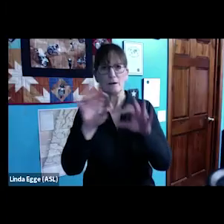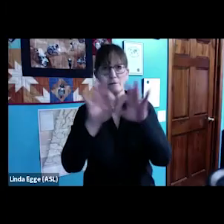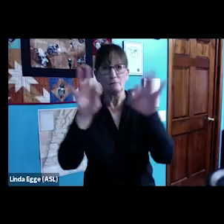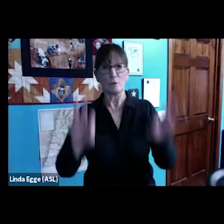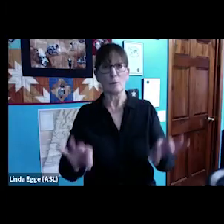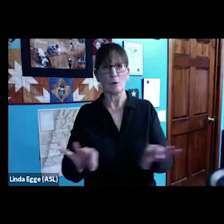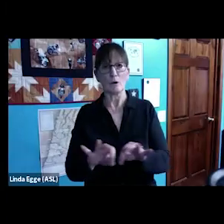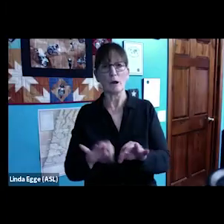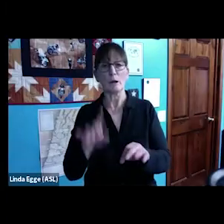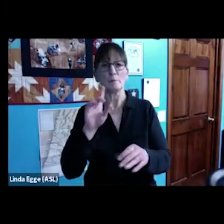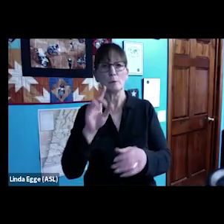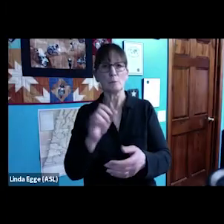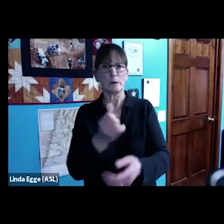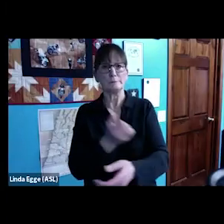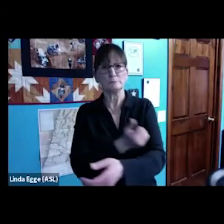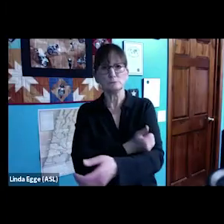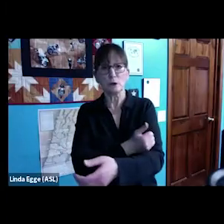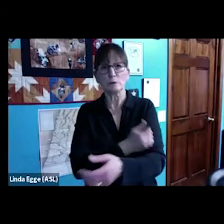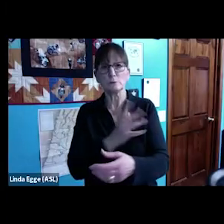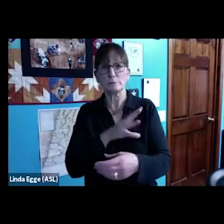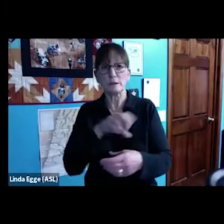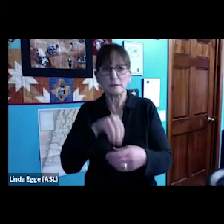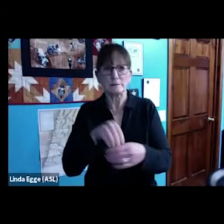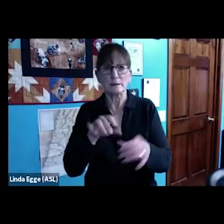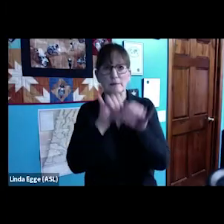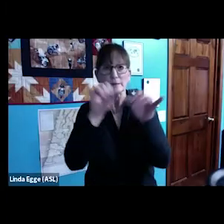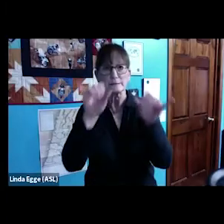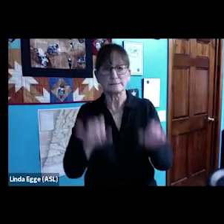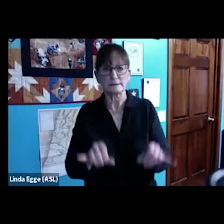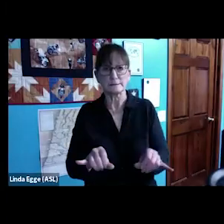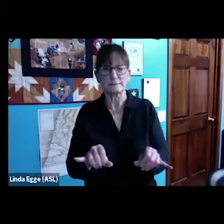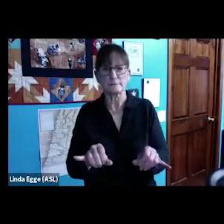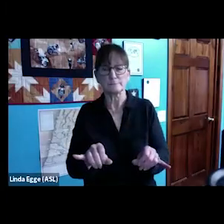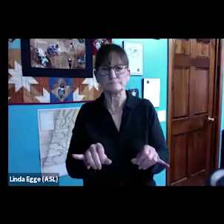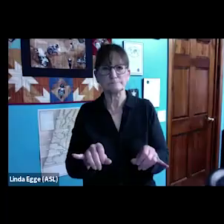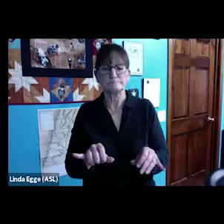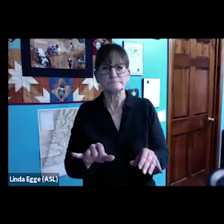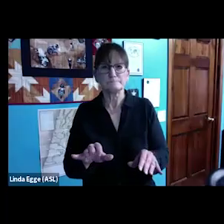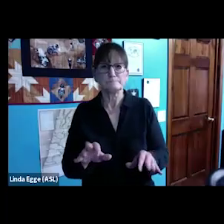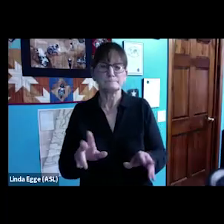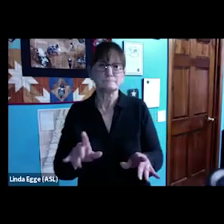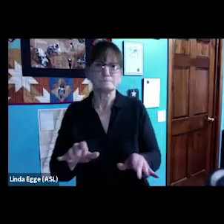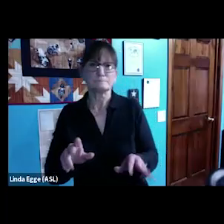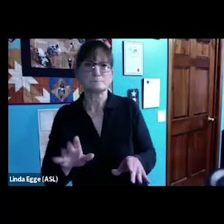al proceso SOAR por escrito y lo usen como una plantilla para sus reclamaciones.